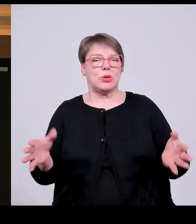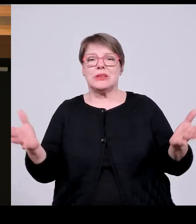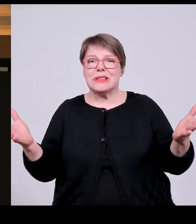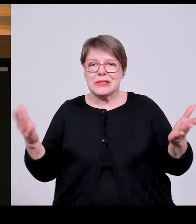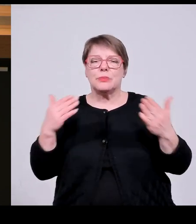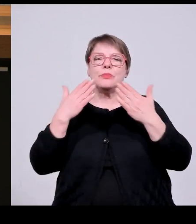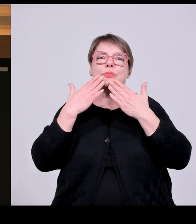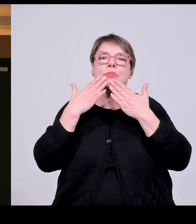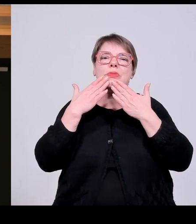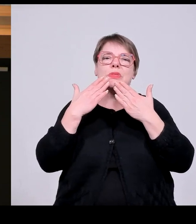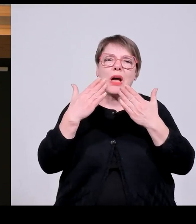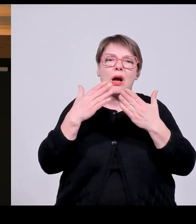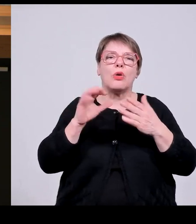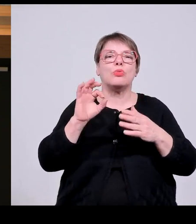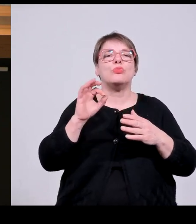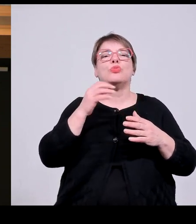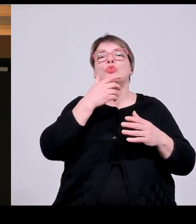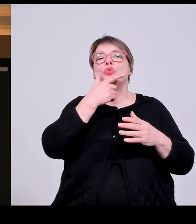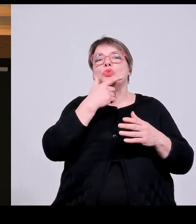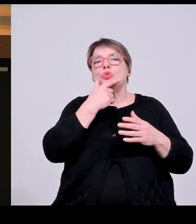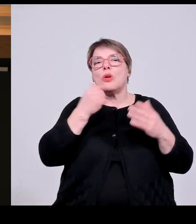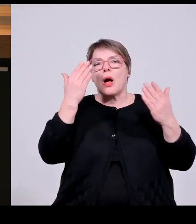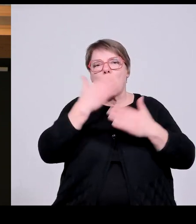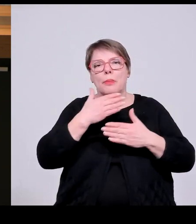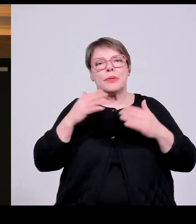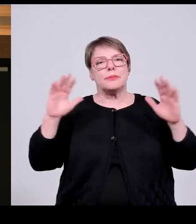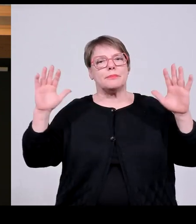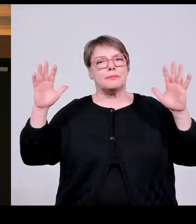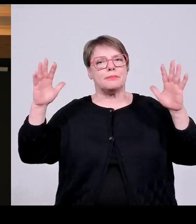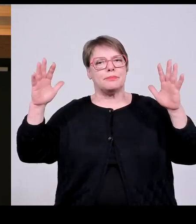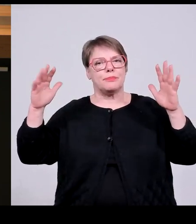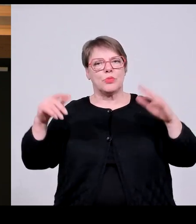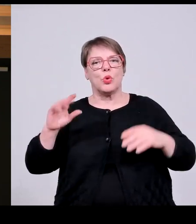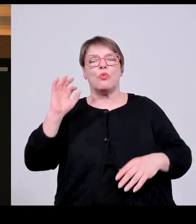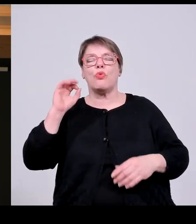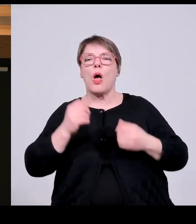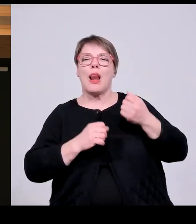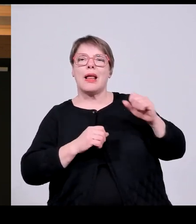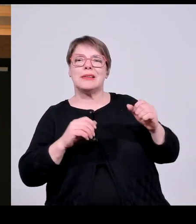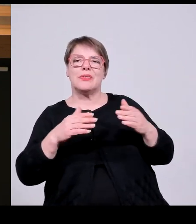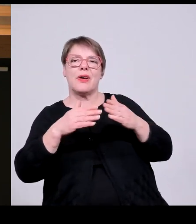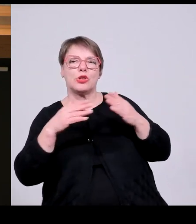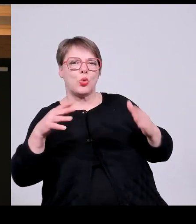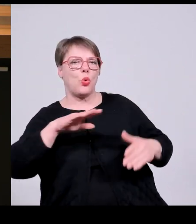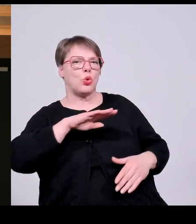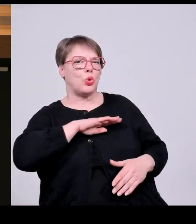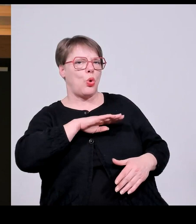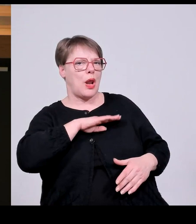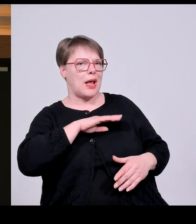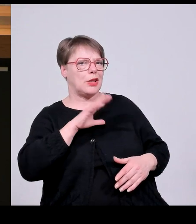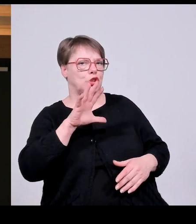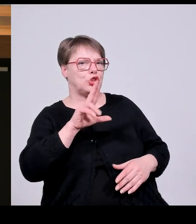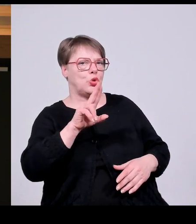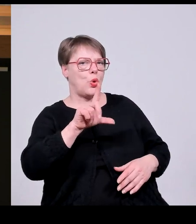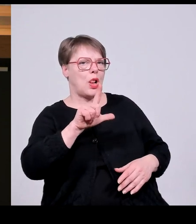ernst nimmt die nämlich 2019 Jens Spahn aufgefordert hat, eine bundeseinheitliche Regelung zur Abschaffung des Schulgeldes